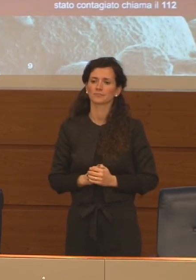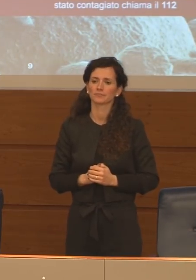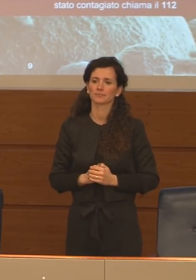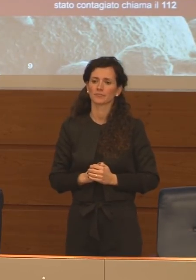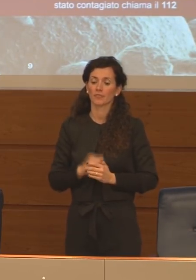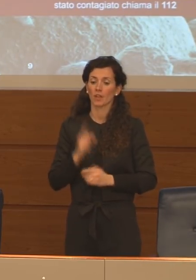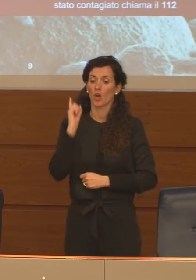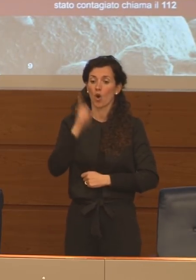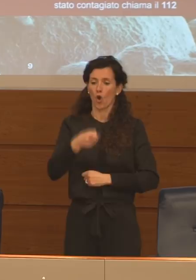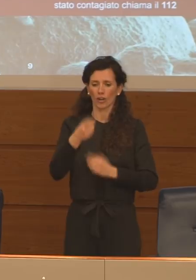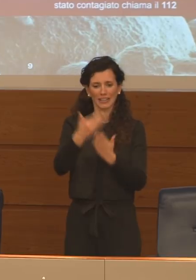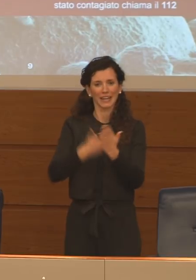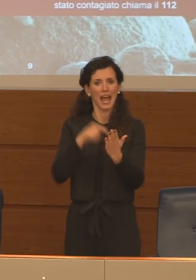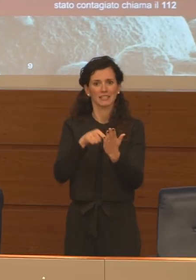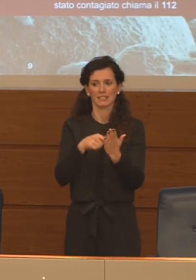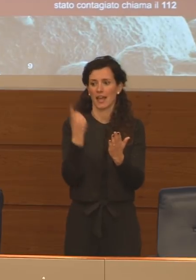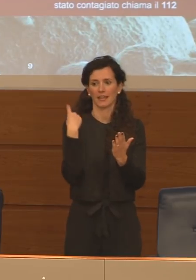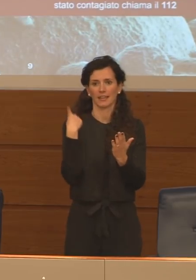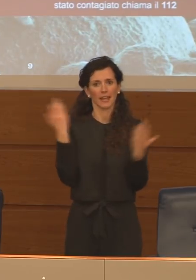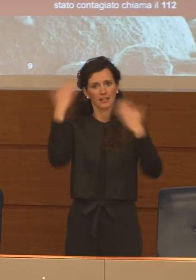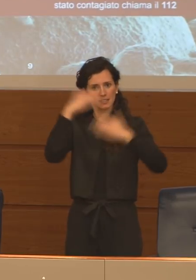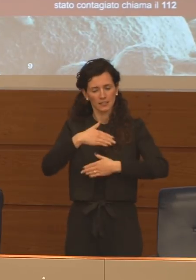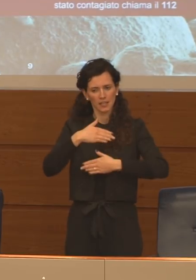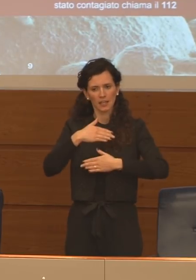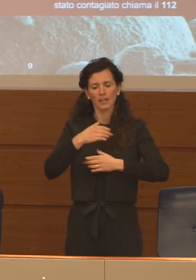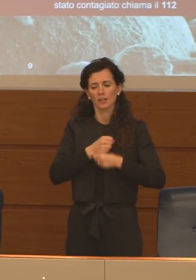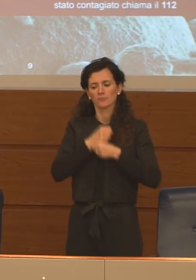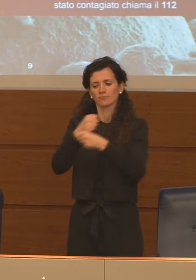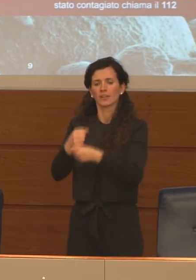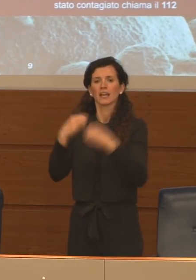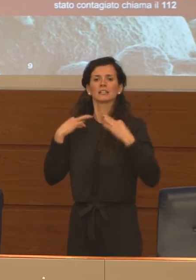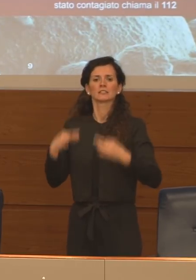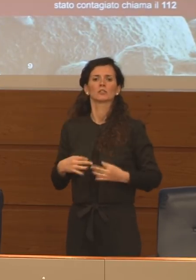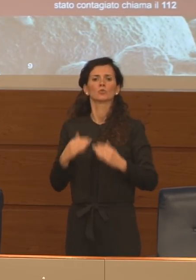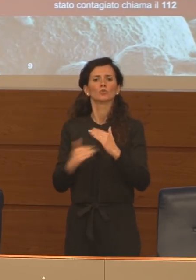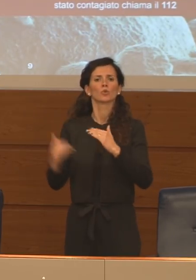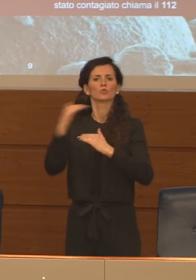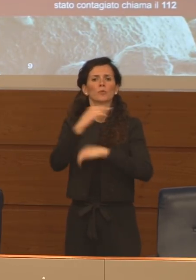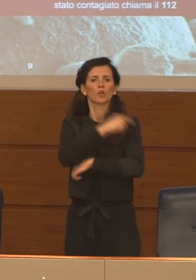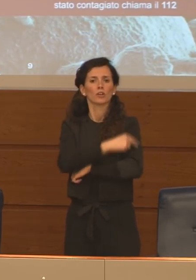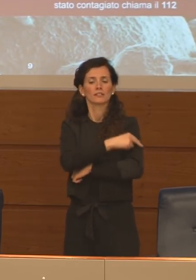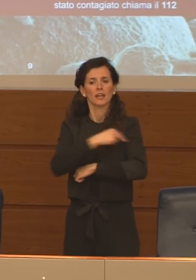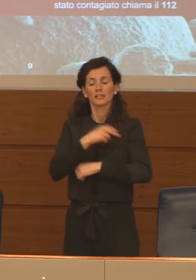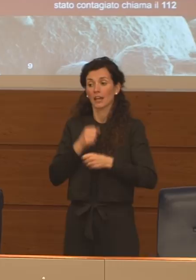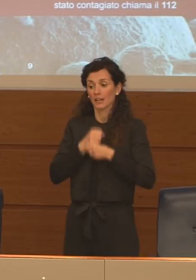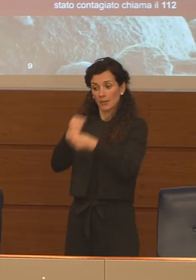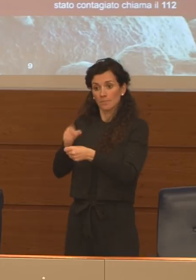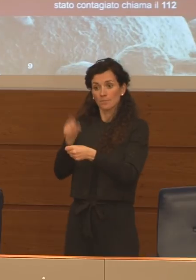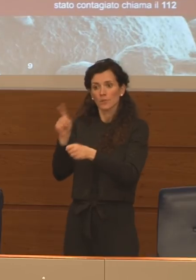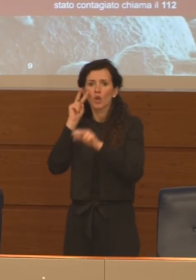di ieri affida all'Istituto Superiore di Sanità la sorveglianza epidemiologica